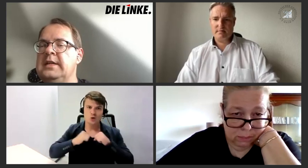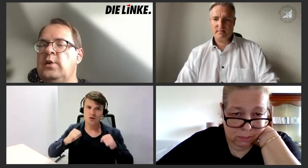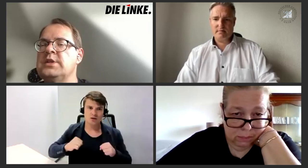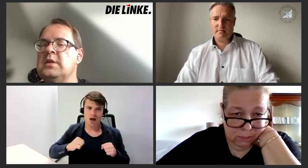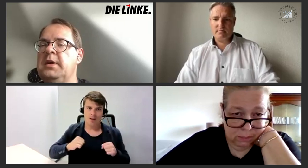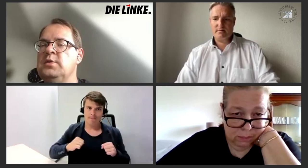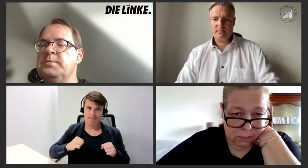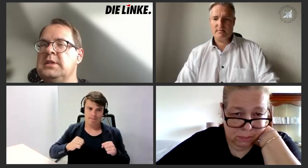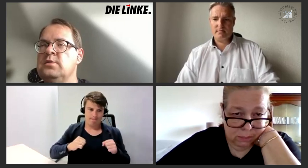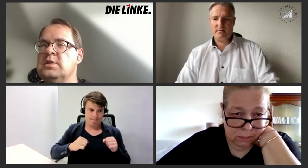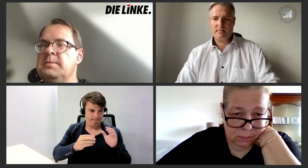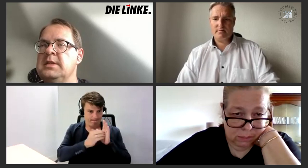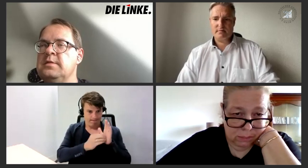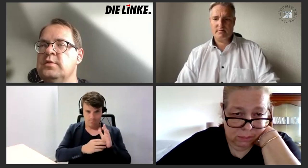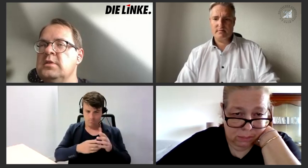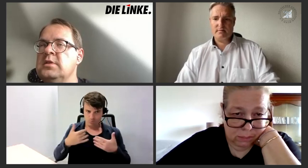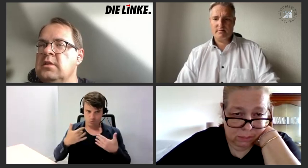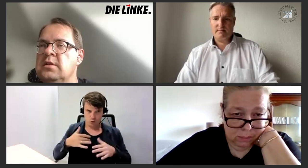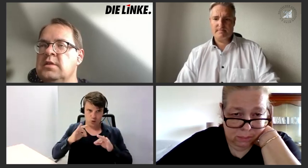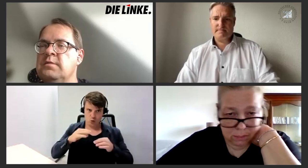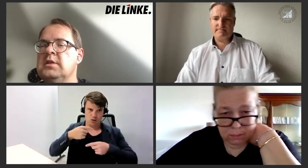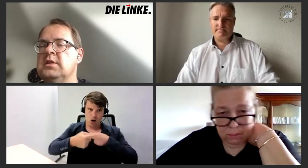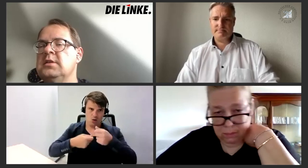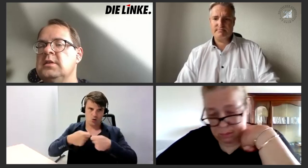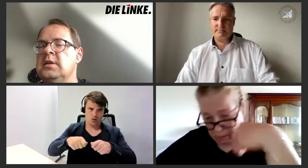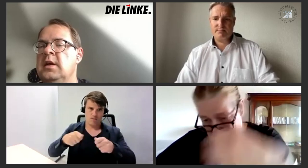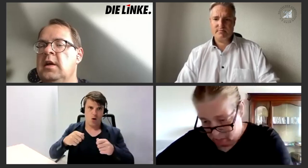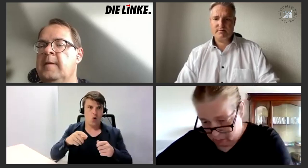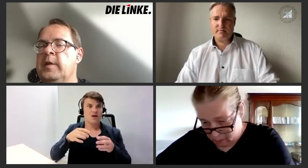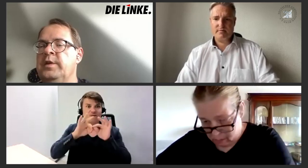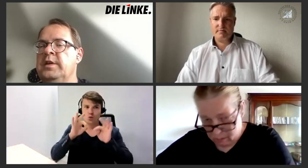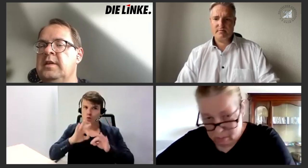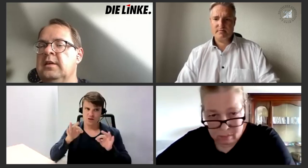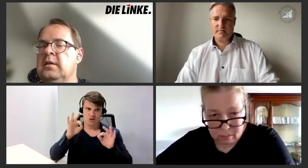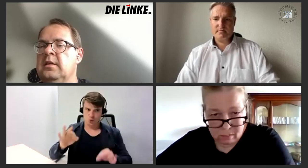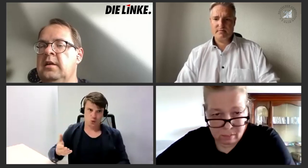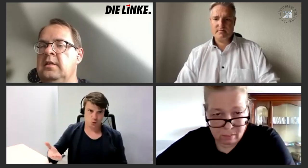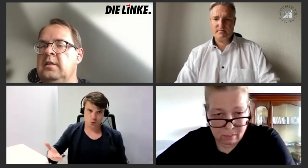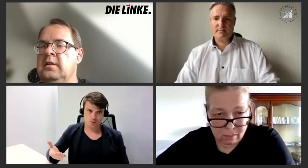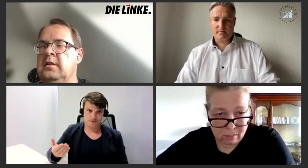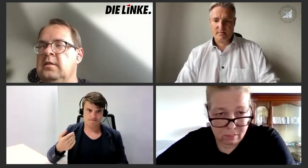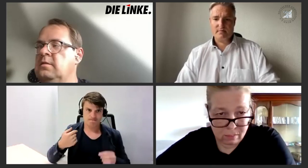noch nicht so weit ausgebaut, beziehungsweise funktionieren noch nicht wirklich richtig.